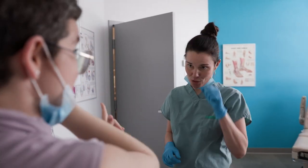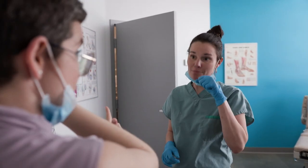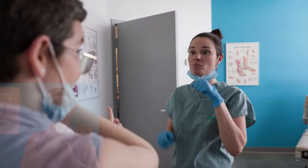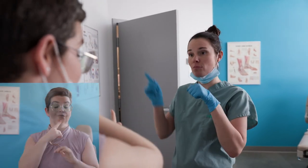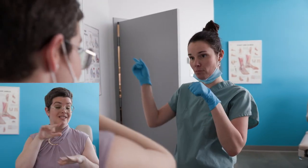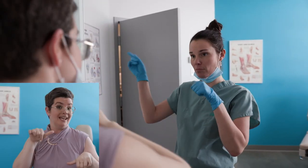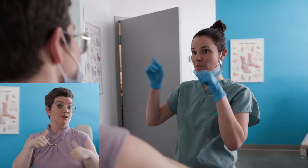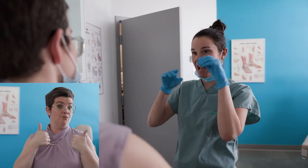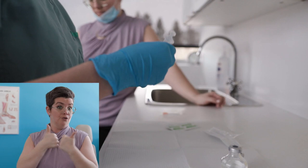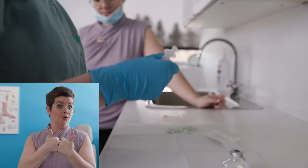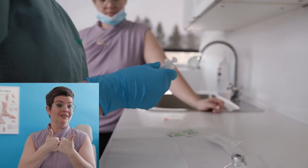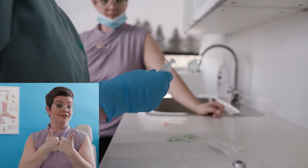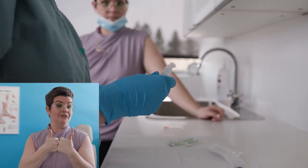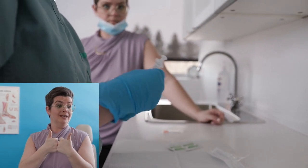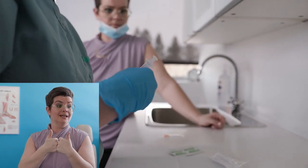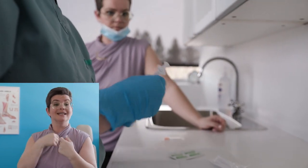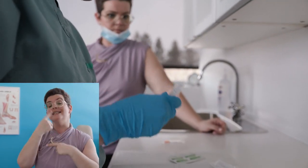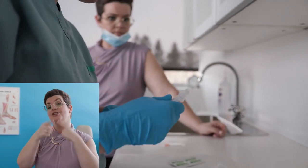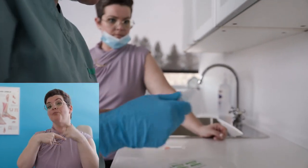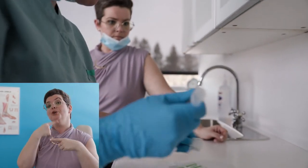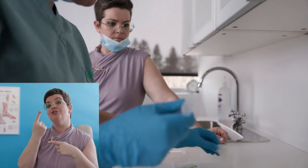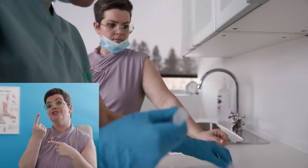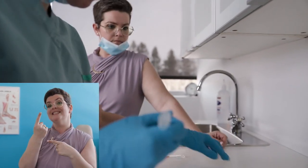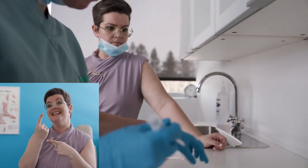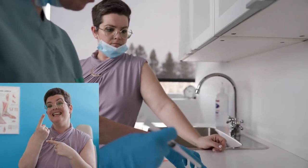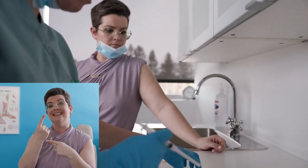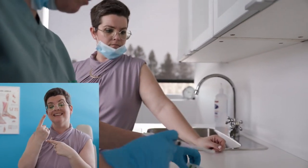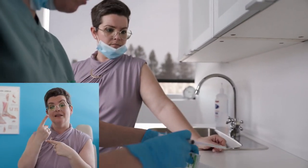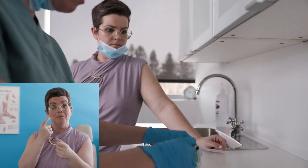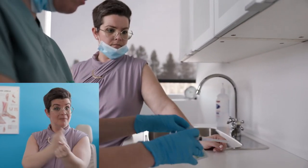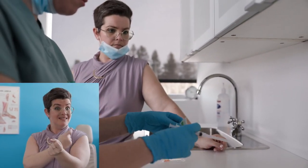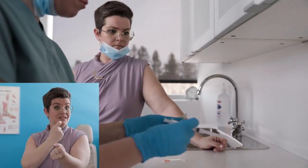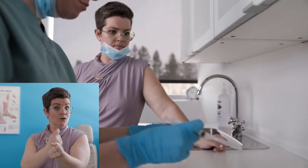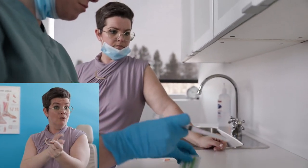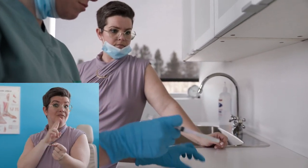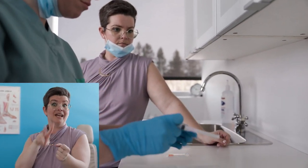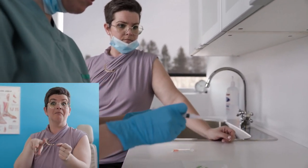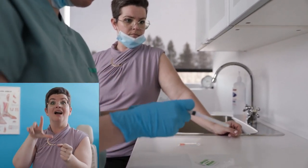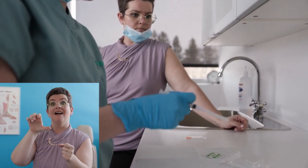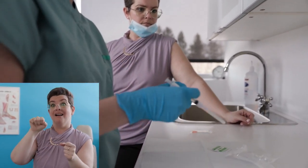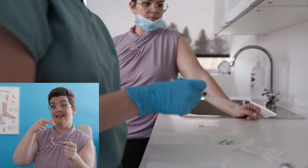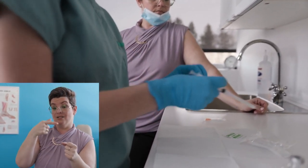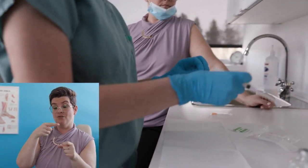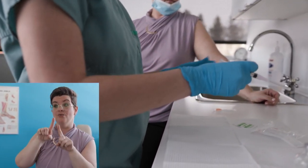Je vous dirais que le plus gros défi, c'est qu'il a pas de signes médicaux vraiment en LSQ.